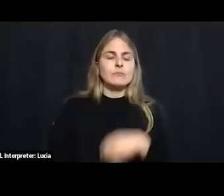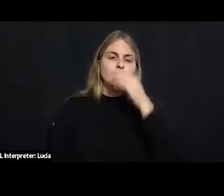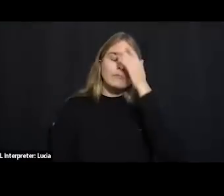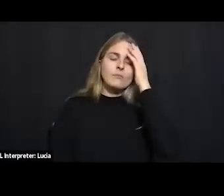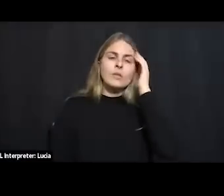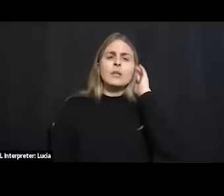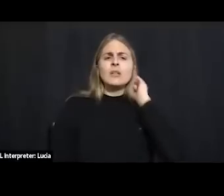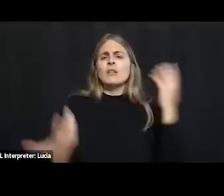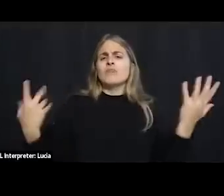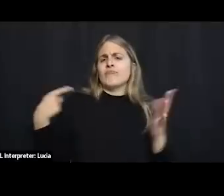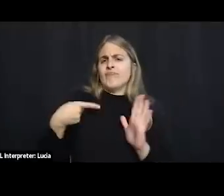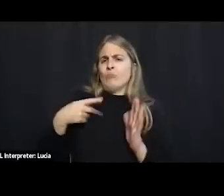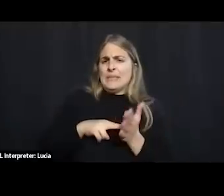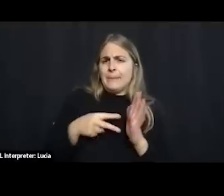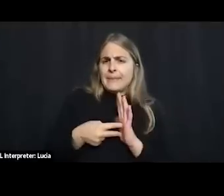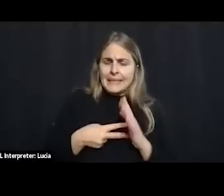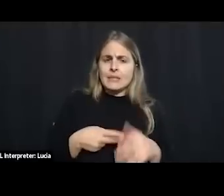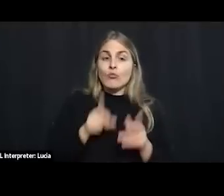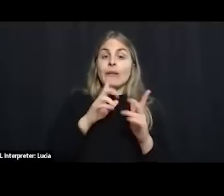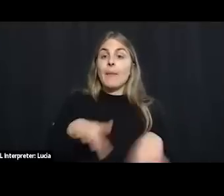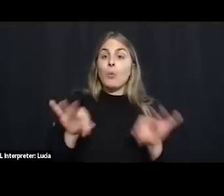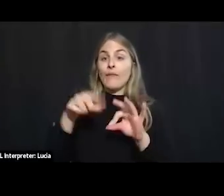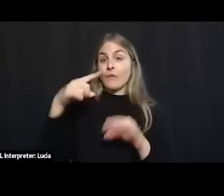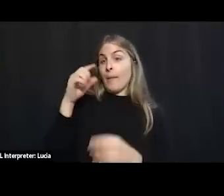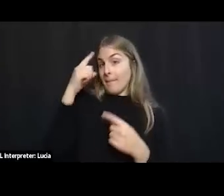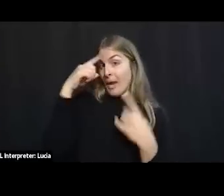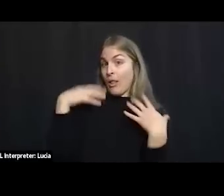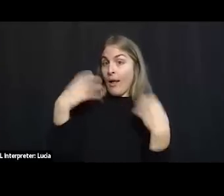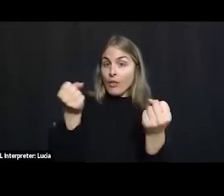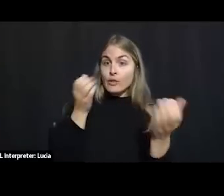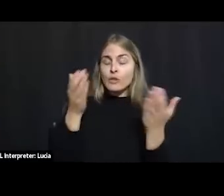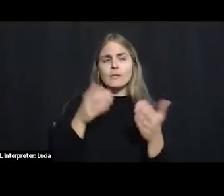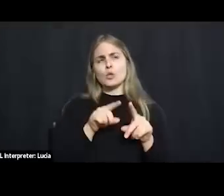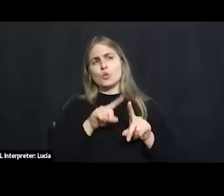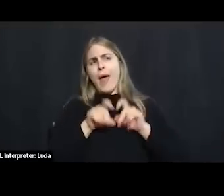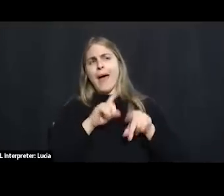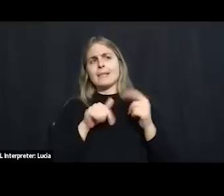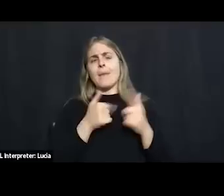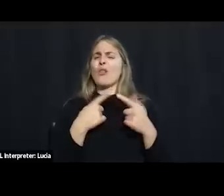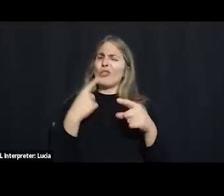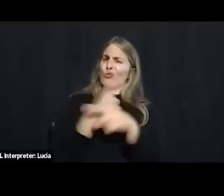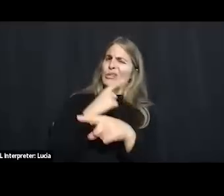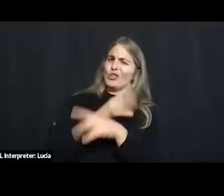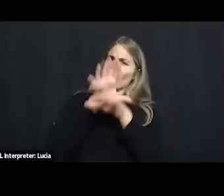Entonces, la implicación de eso es que es importante en los servicios de salud mental no solo hacer preguntas sobre esos tipos de apoyo más tradicionales de los que a menudo preguntamos,